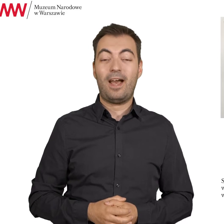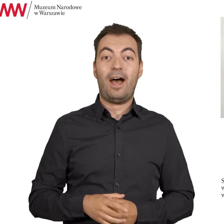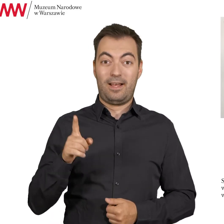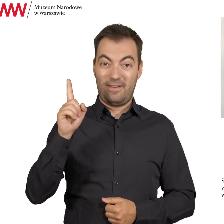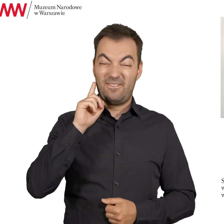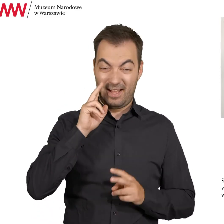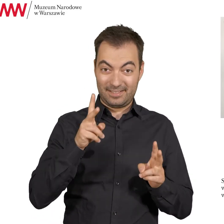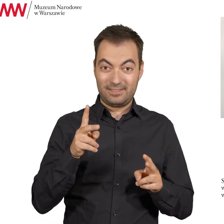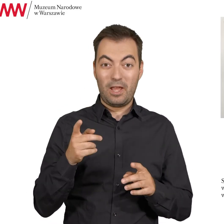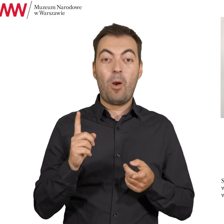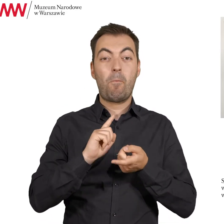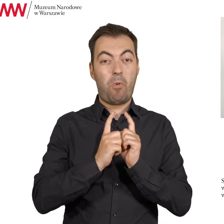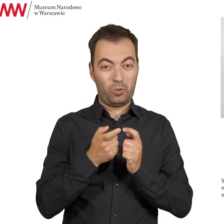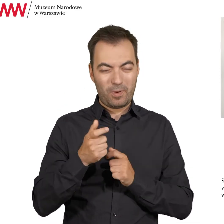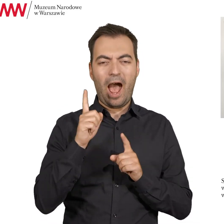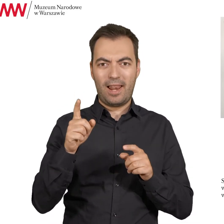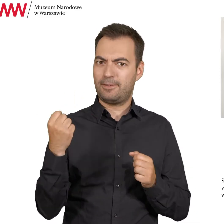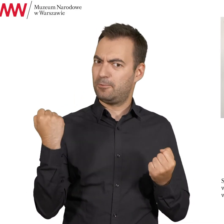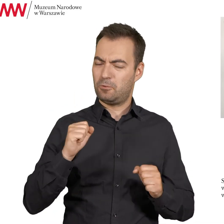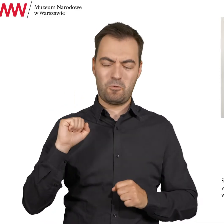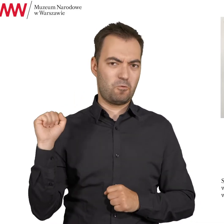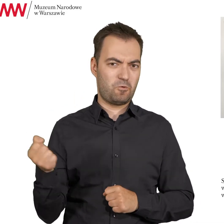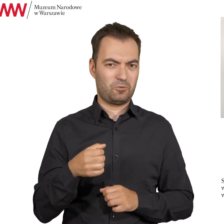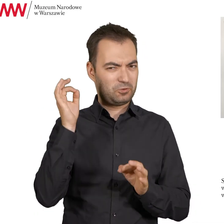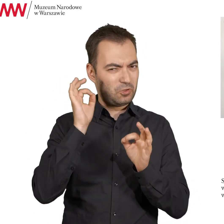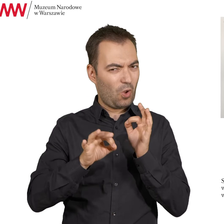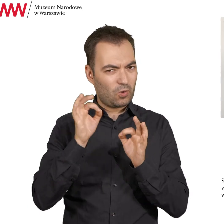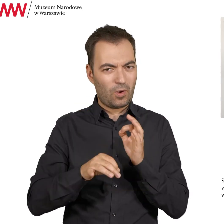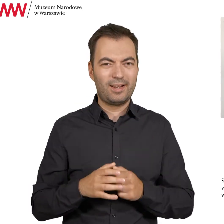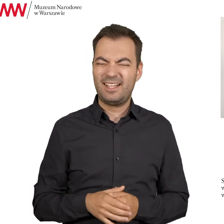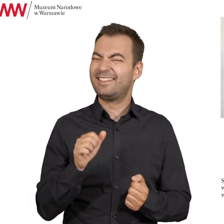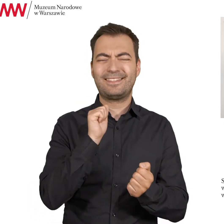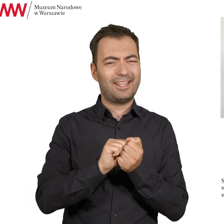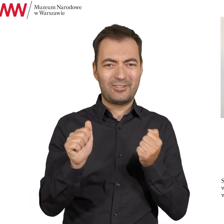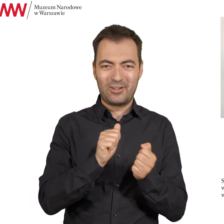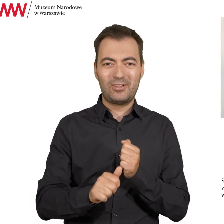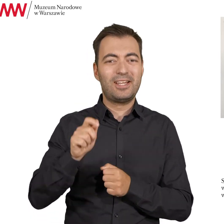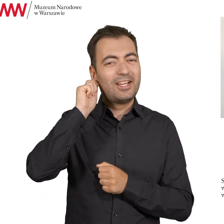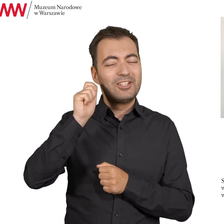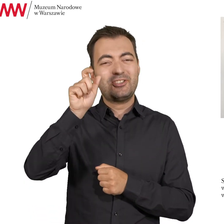Nie miało to jednak większego znaczenia dla dziewczynek,